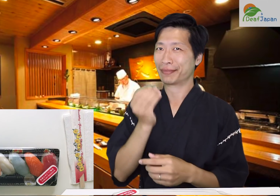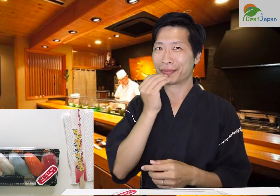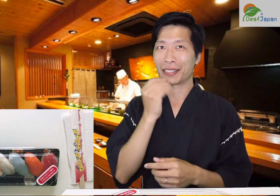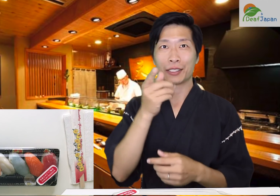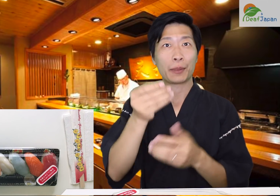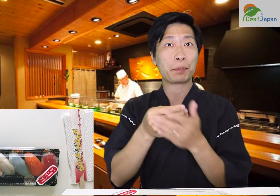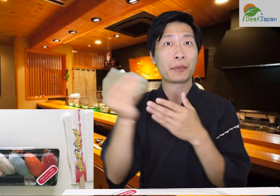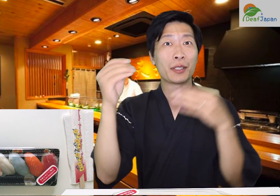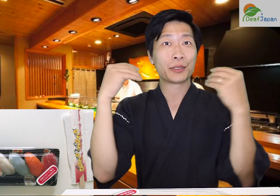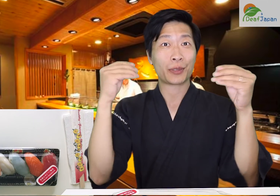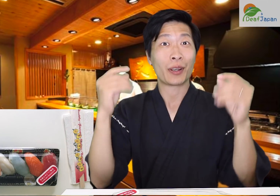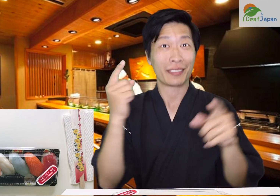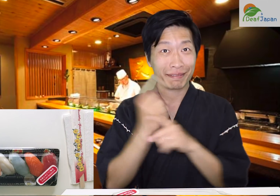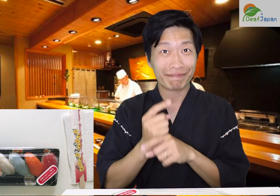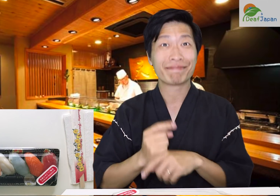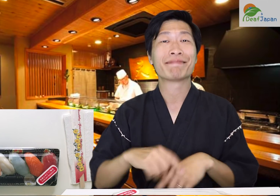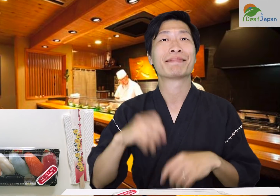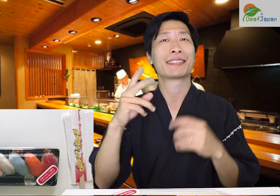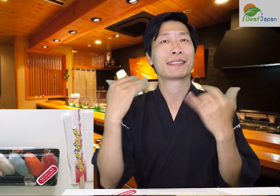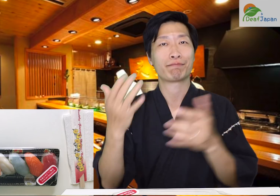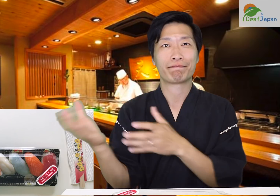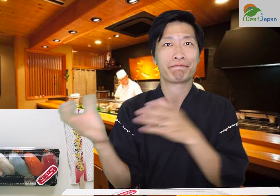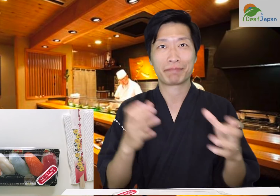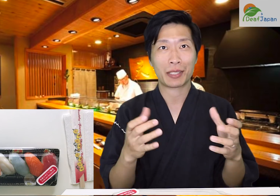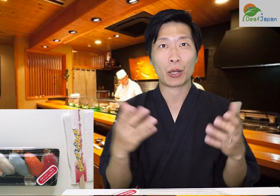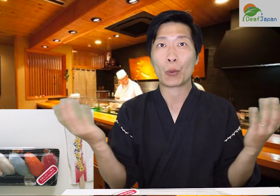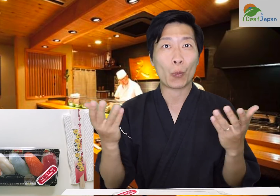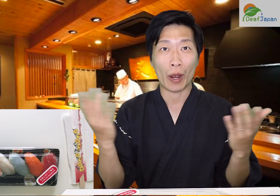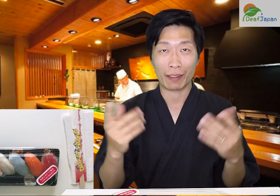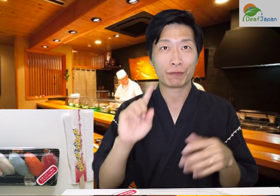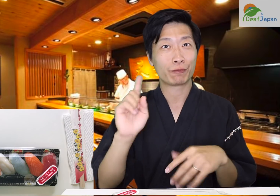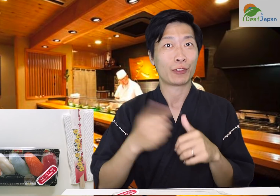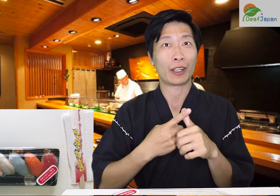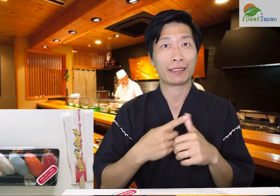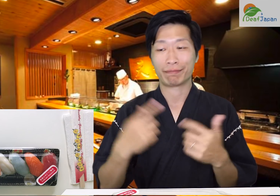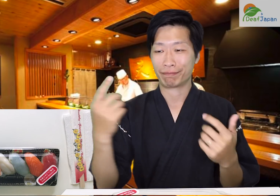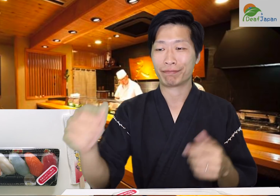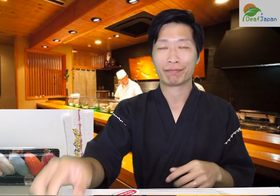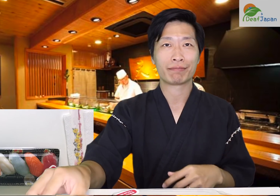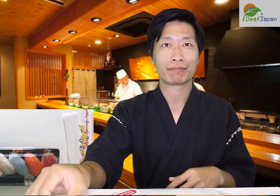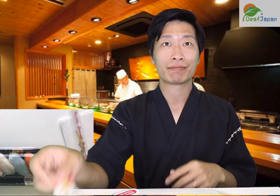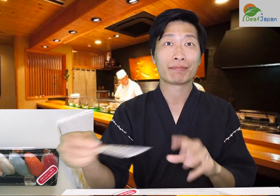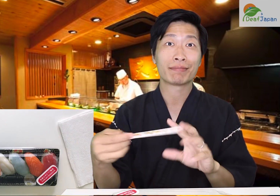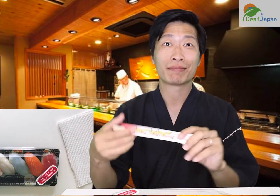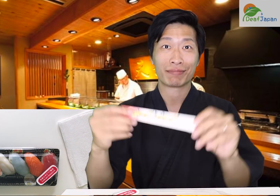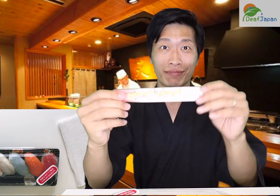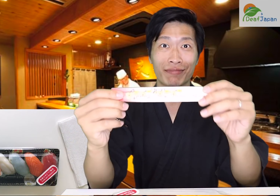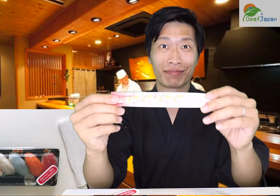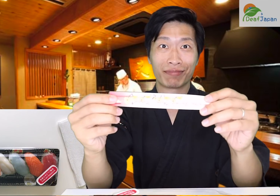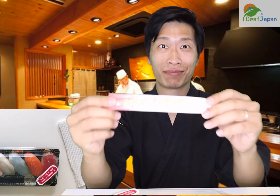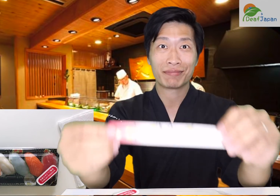Wie isst man Sushi formal? Zum Beispiel wenn man Sushi in einem Supermarkt kauft,